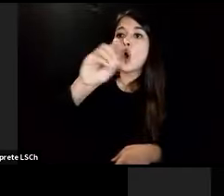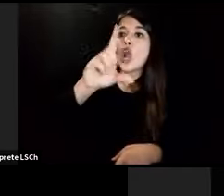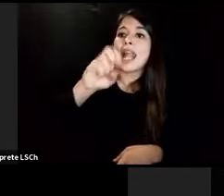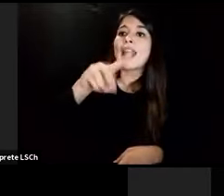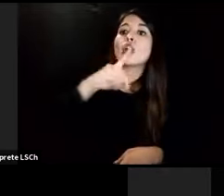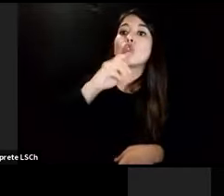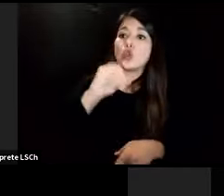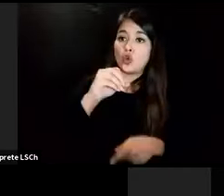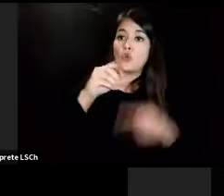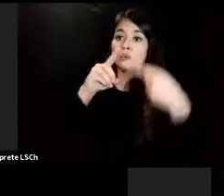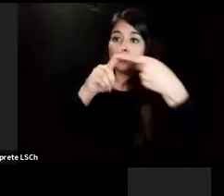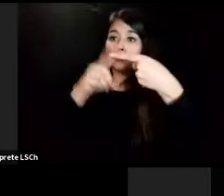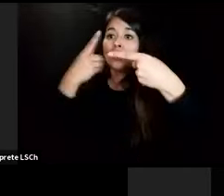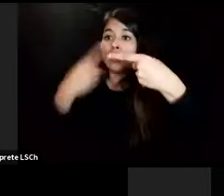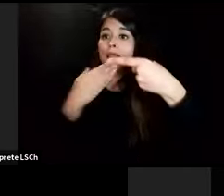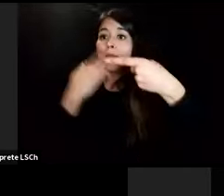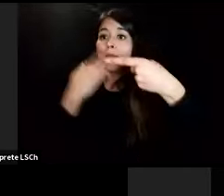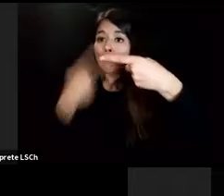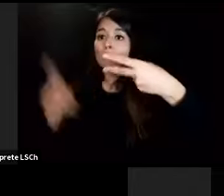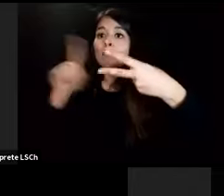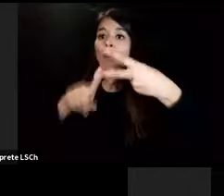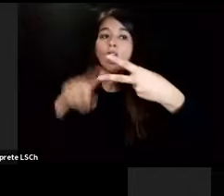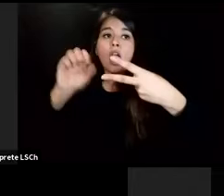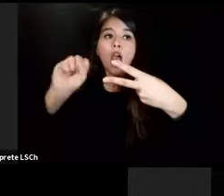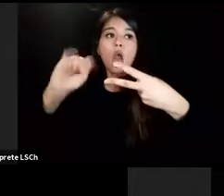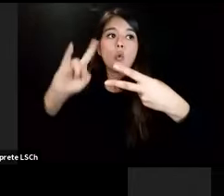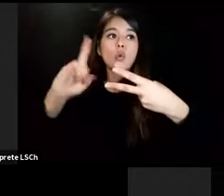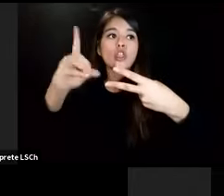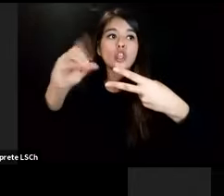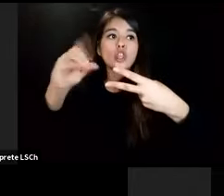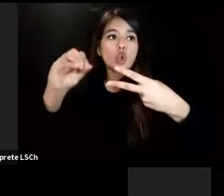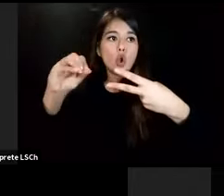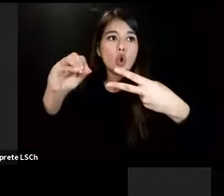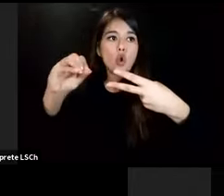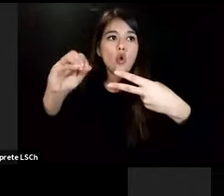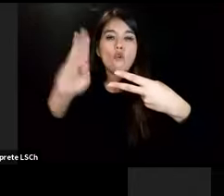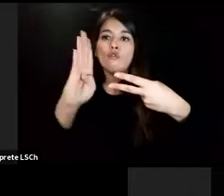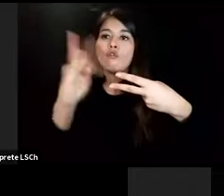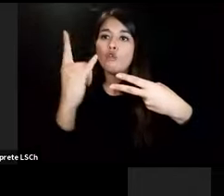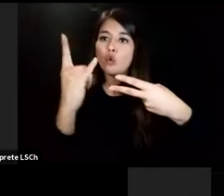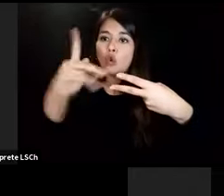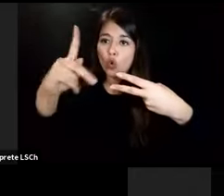por otra parte Audiobuk. Audiobuk con uk y no ook como en inglés,